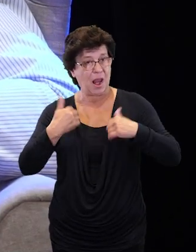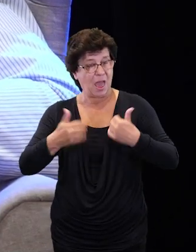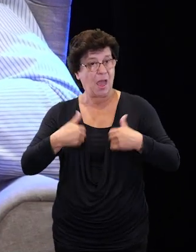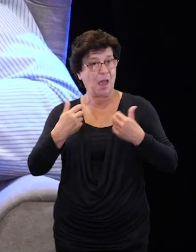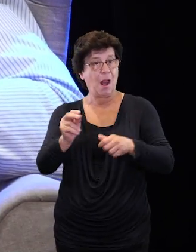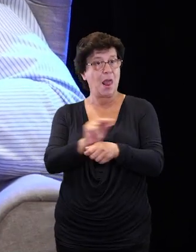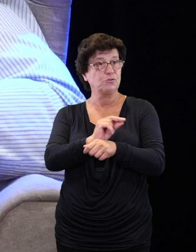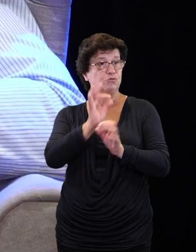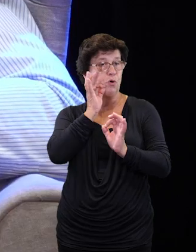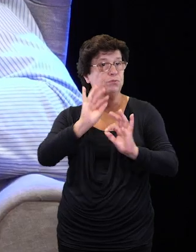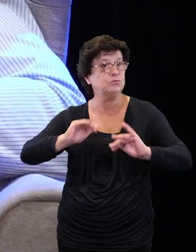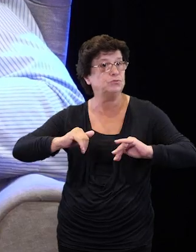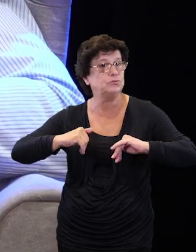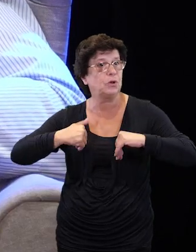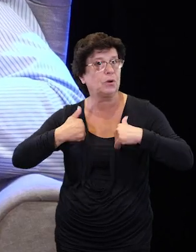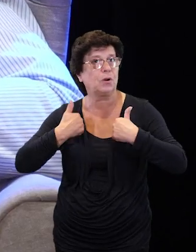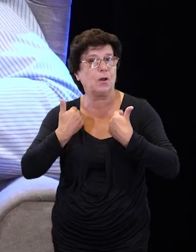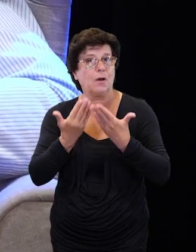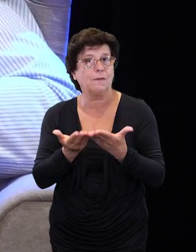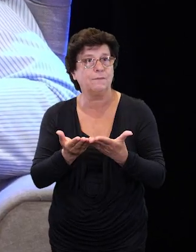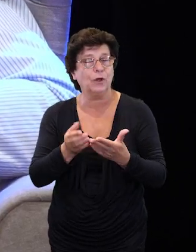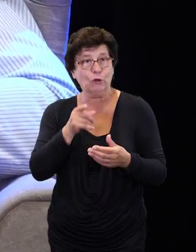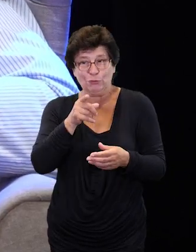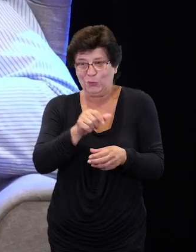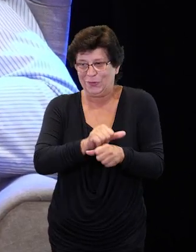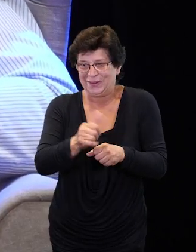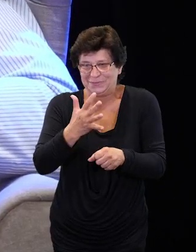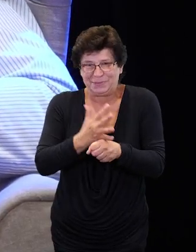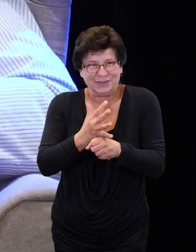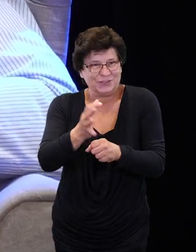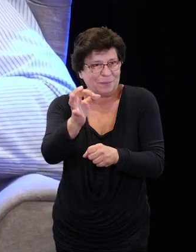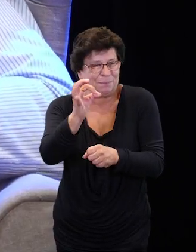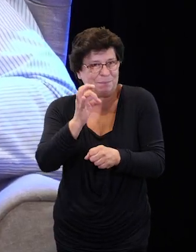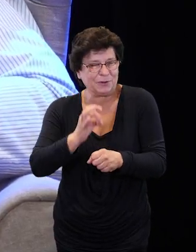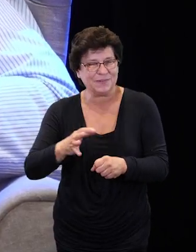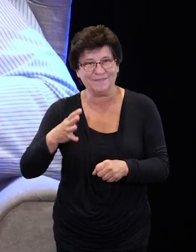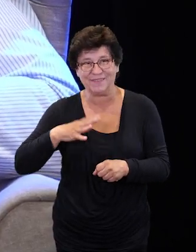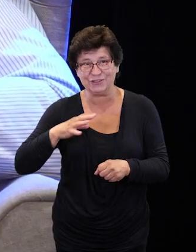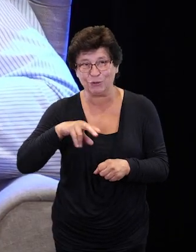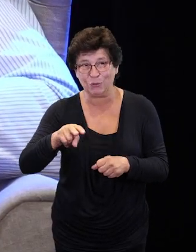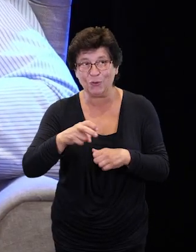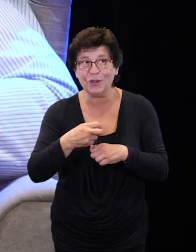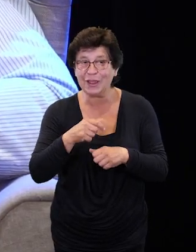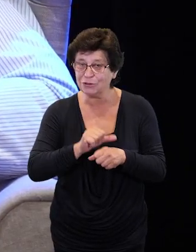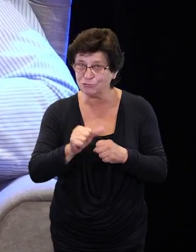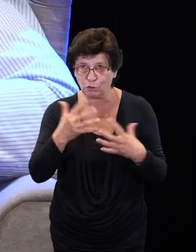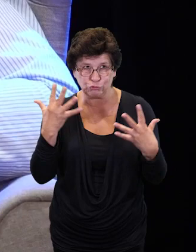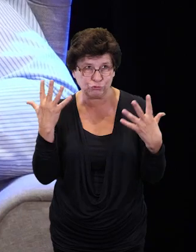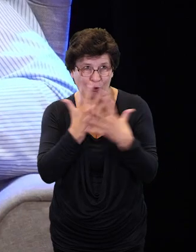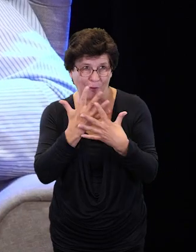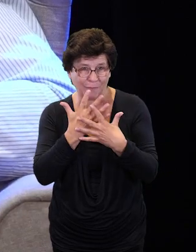To jest nawet czasem do 50% osób, które biorą udział w badaniu. To jest szok po prostu. Oni sobie wmówili,